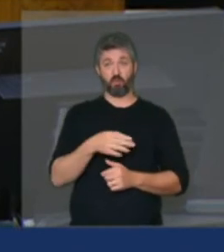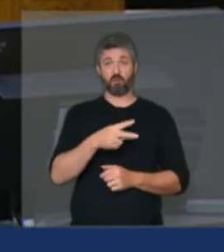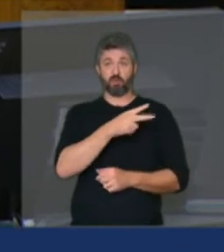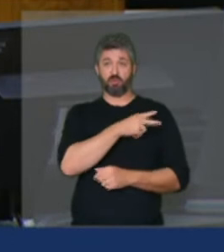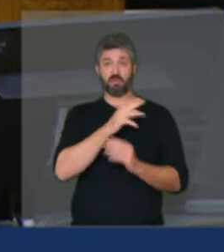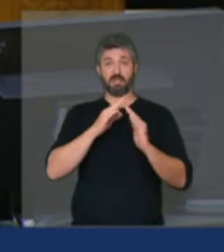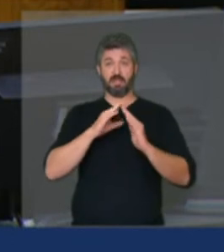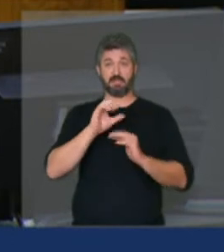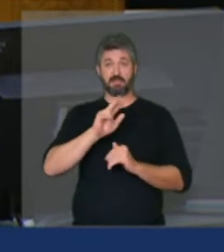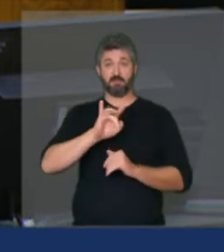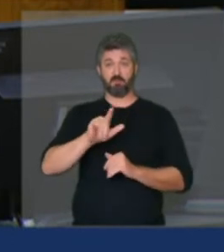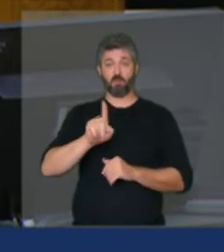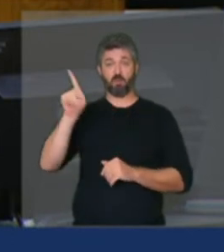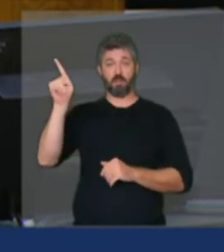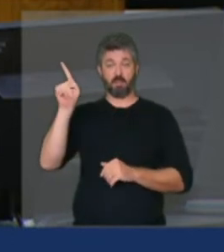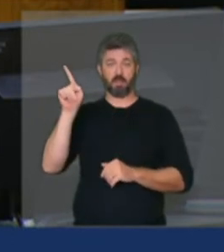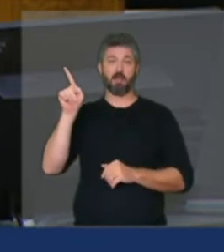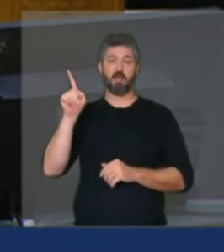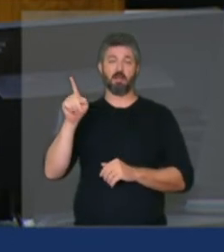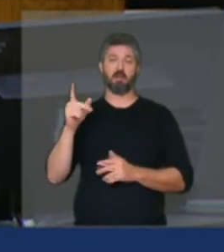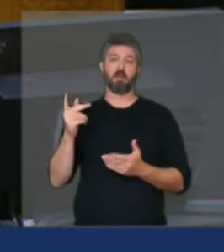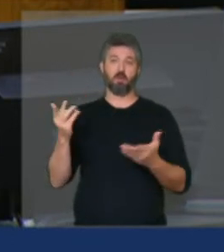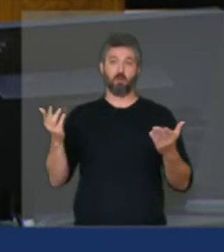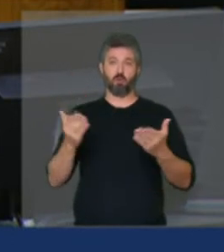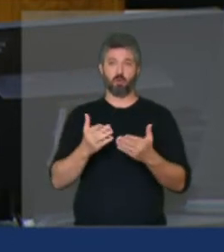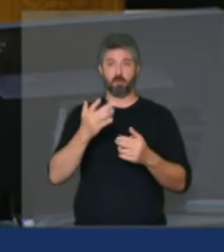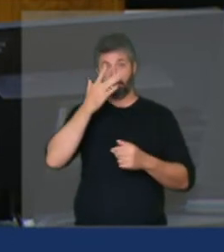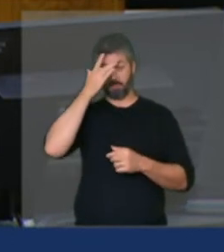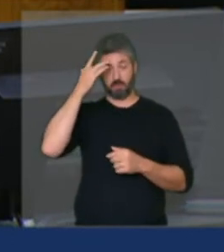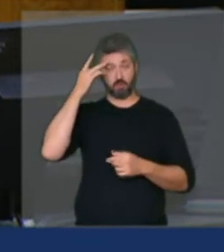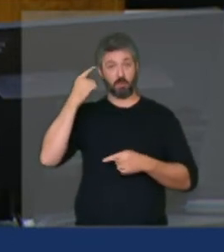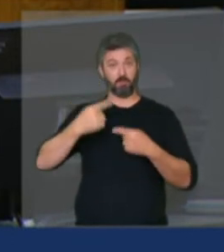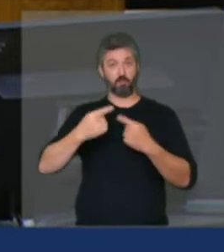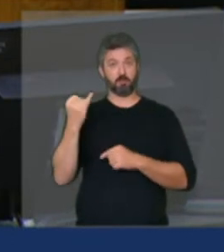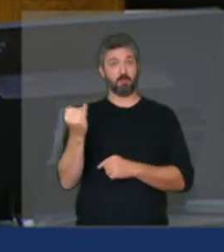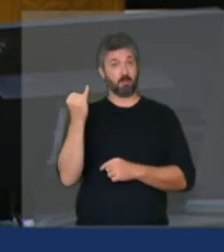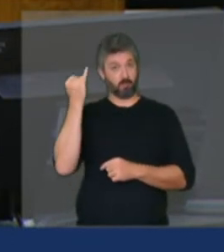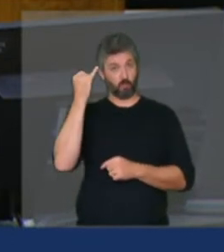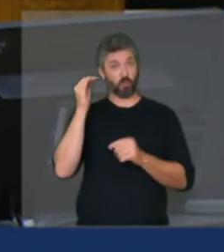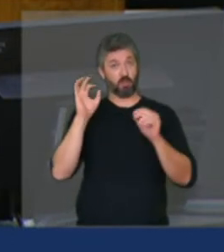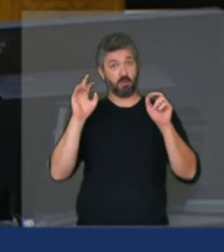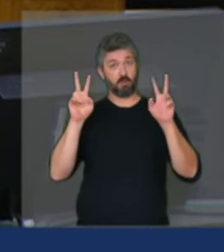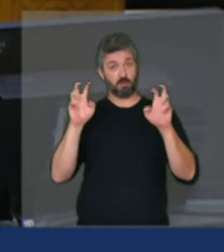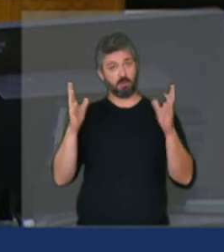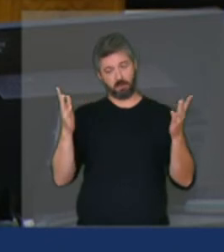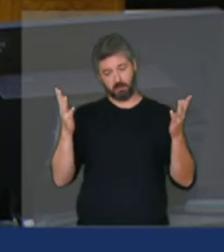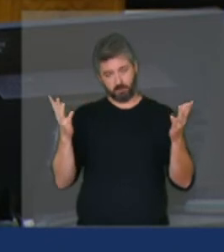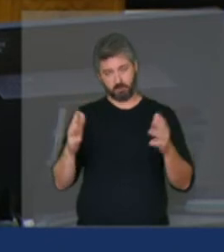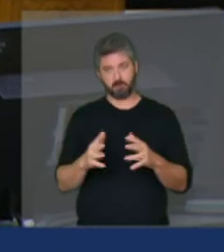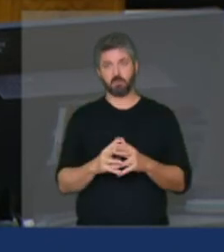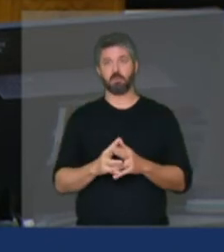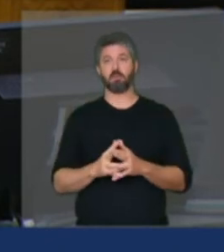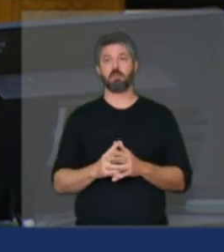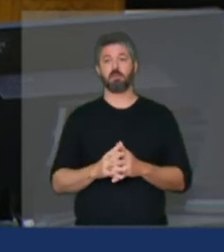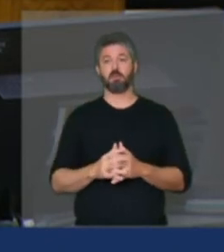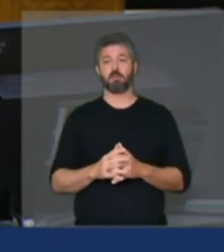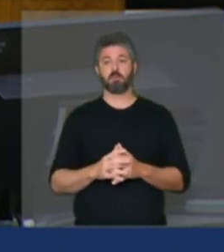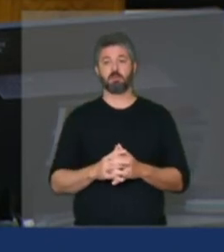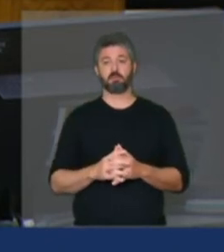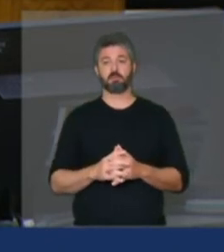CIVIL, QUE HOJE É UMA FIGURA POLÍTICA IMPORTANTE TANTO QUANTO AS OUTRAS, NÉ ? QUANTO OUTRAS, MAS NESSE MOMENTO, PROVAVELMENTE, PELO QUE OUÇO